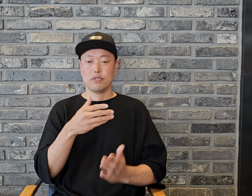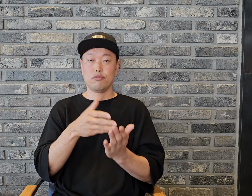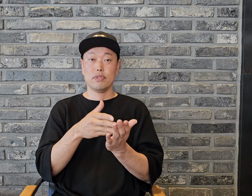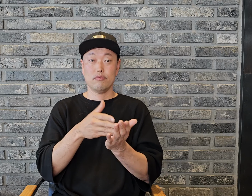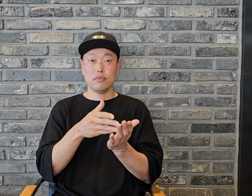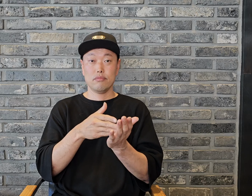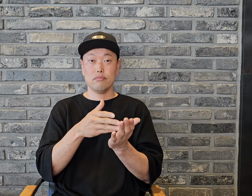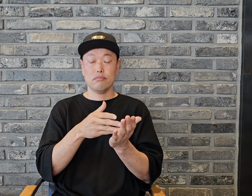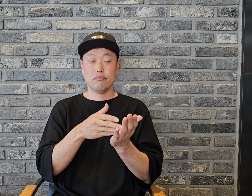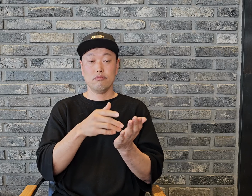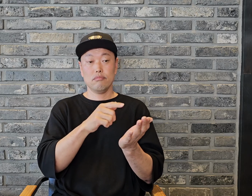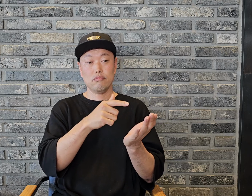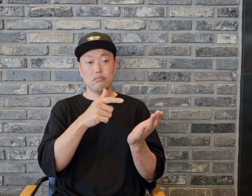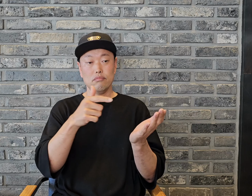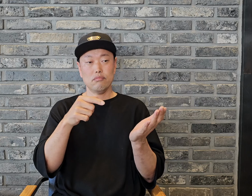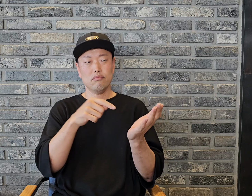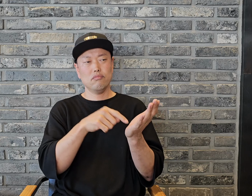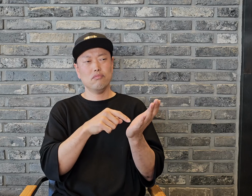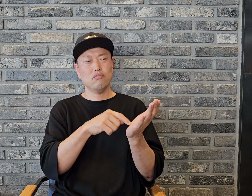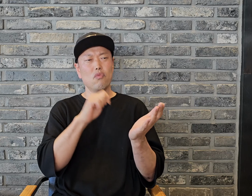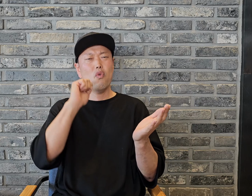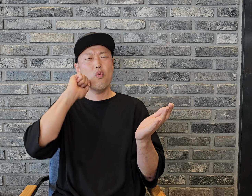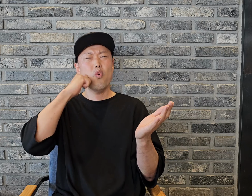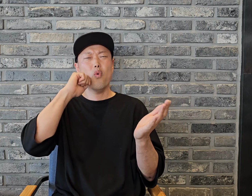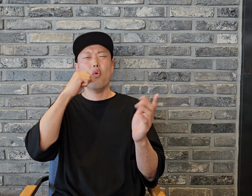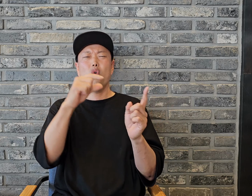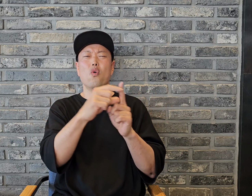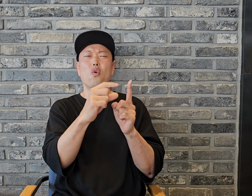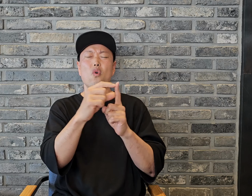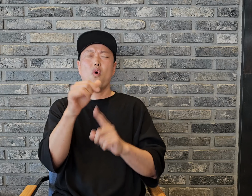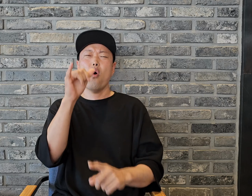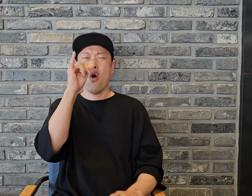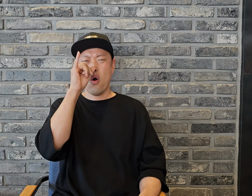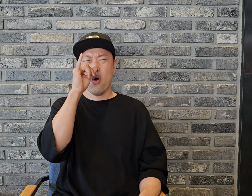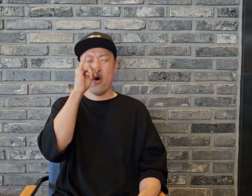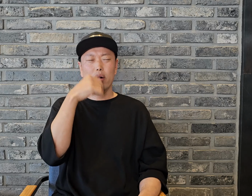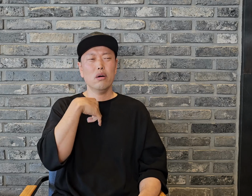뉴스나 잡지, 기사 등을 보다 보면 너무 어렵잖아요 단어가 어렵단 말이에요